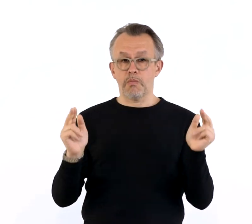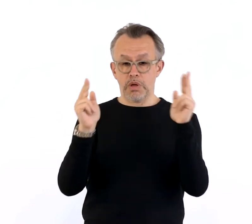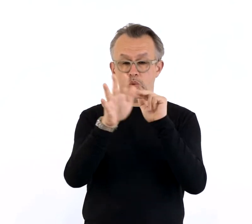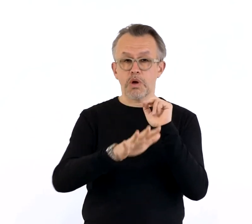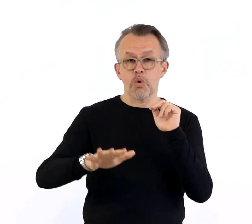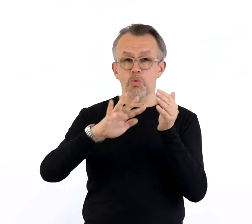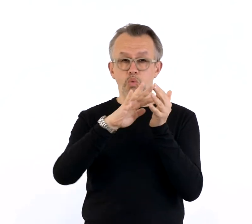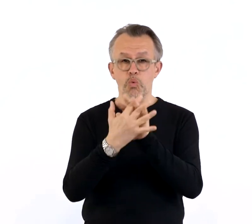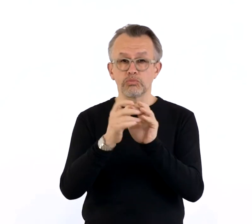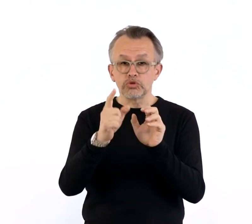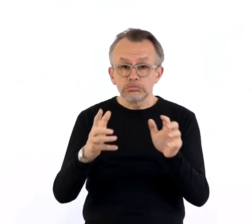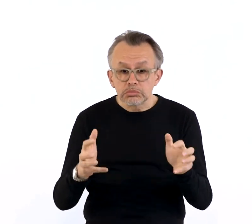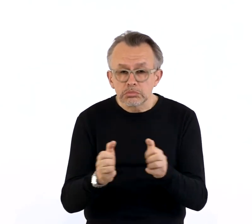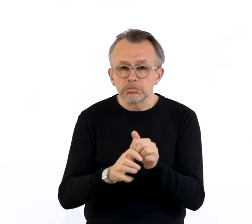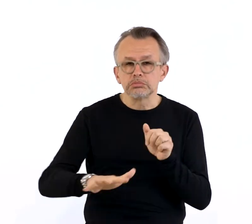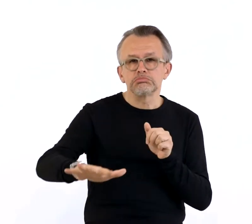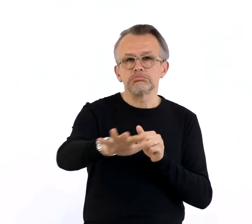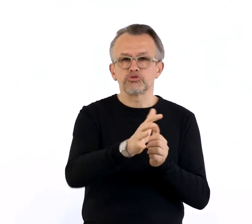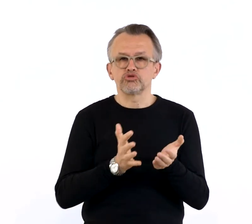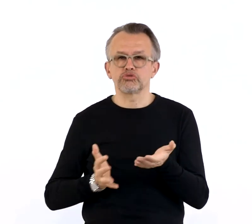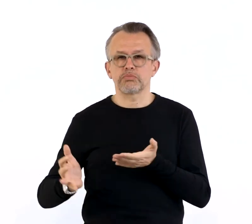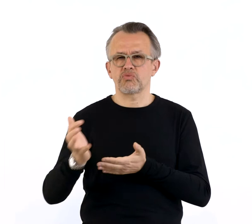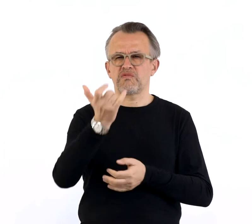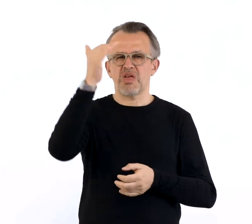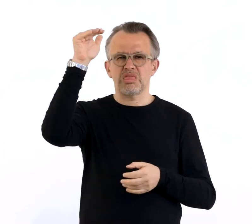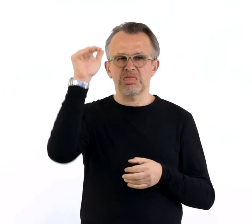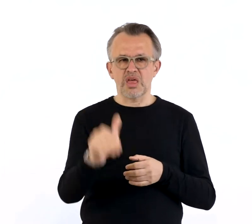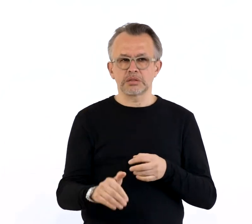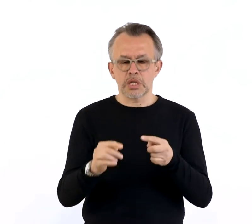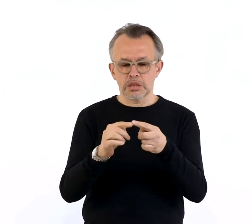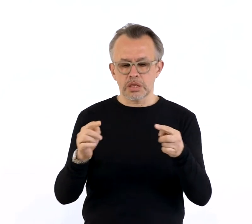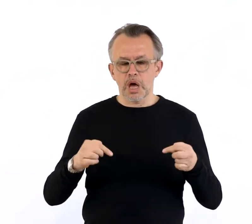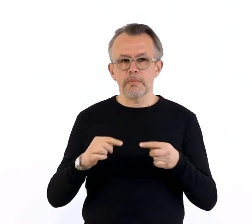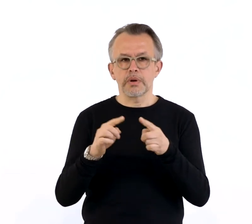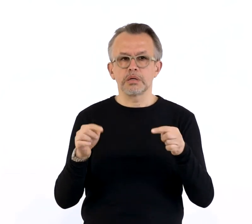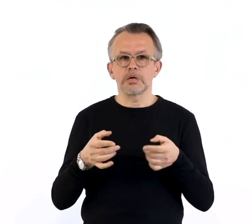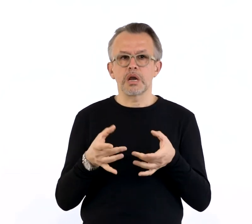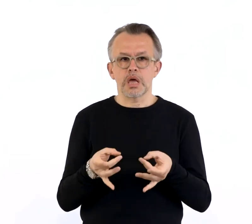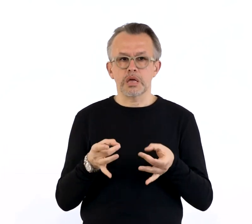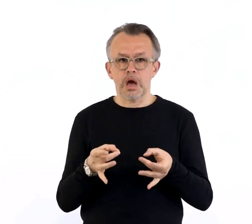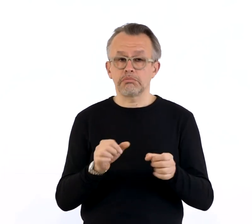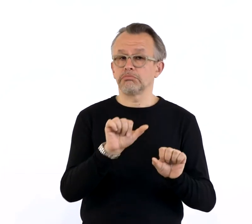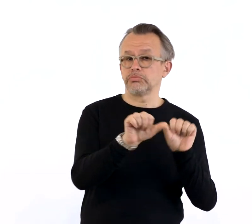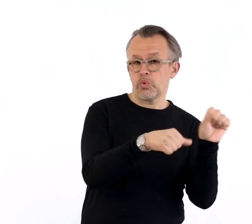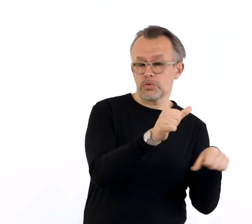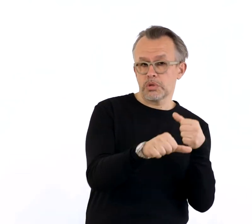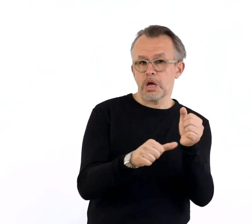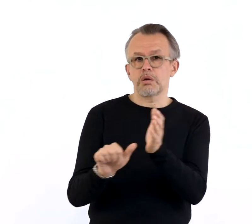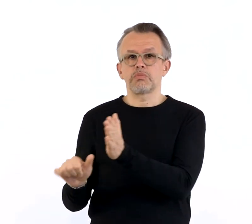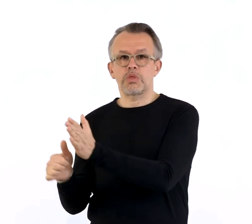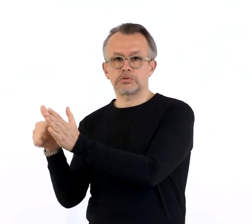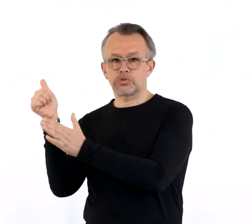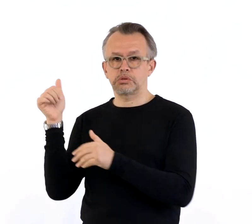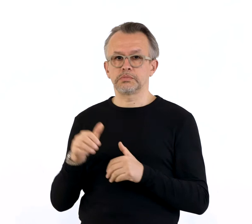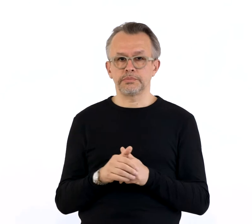W ruinach znaleziono wielotysięczny zbiór glinianych tabliczek, posągi i płaskorzeźby.